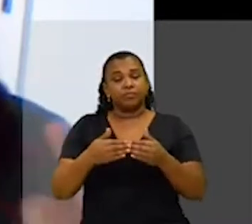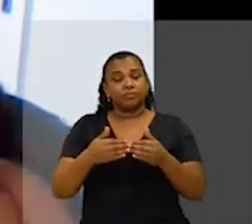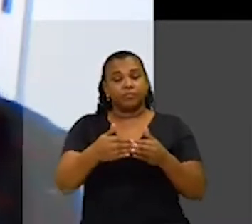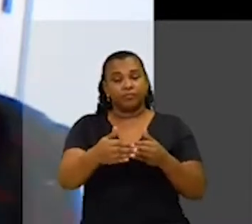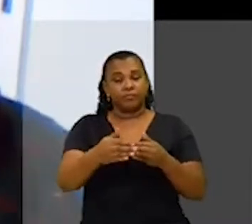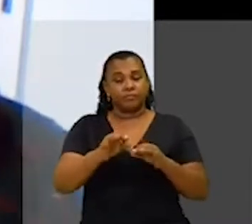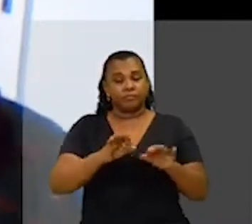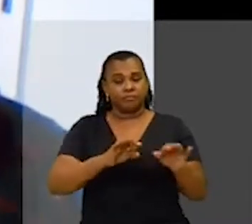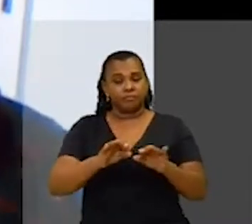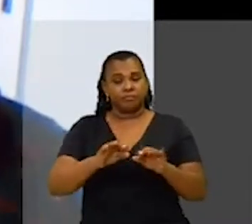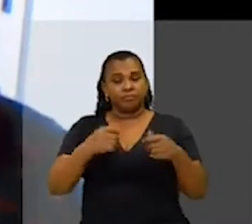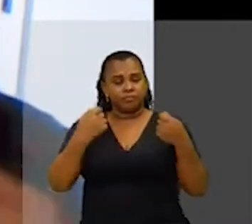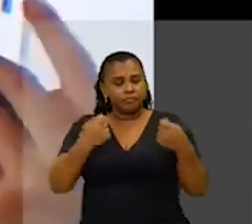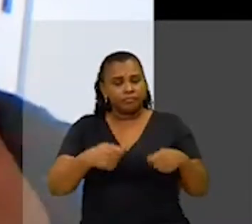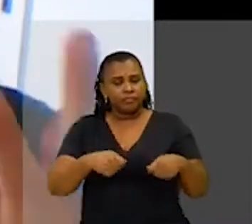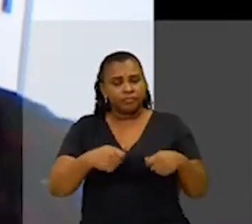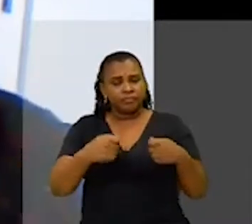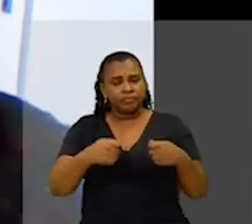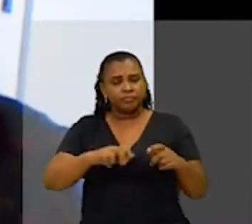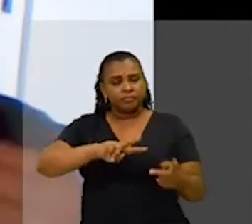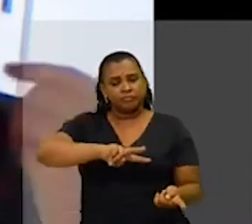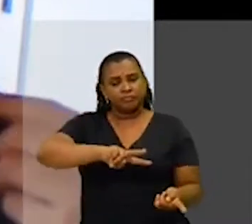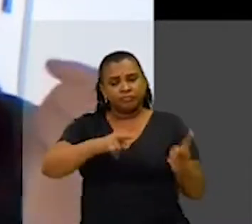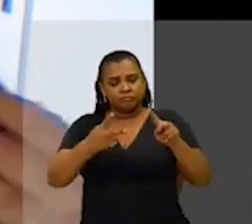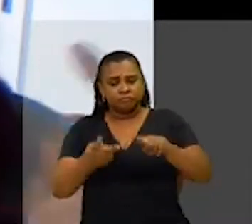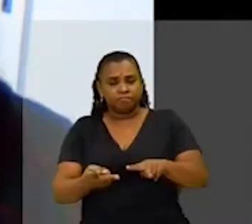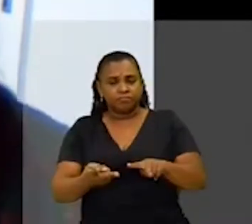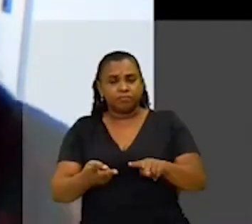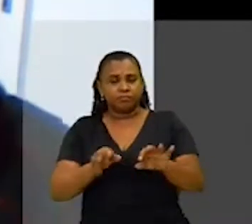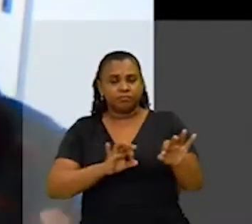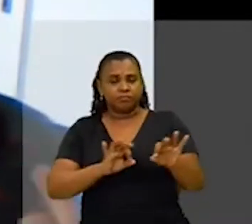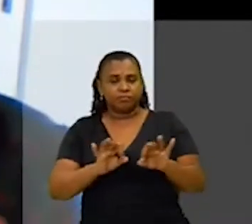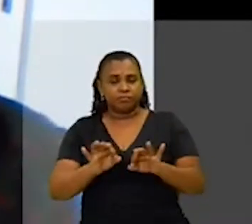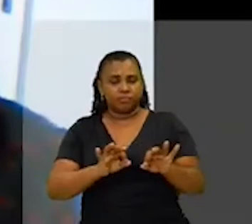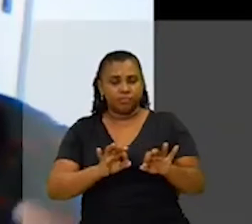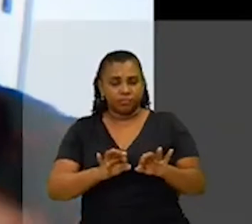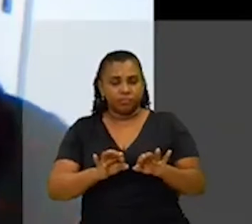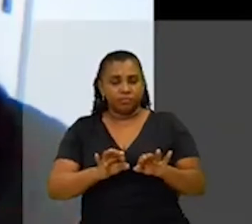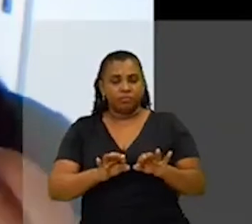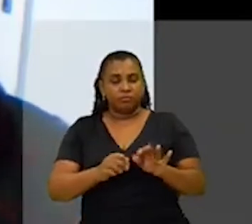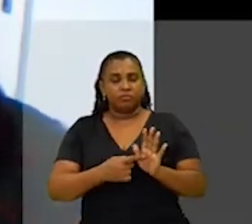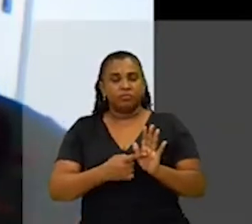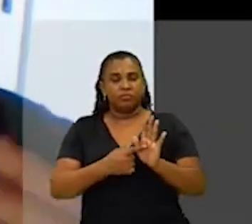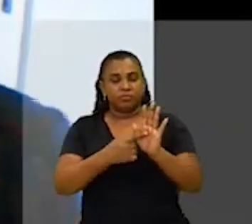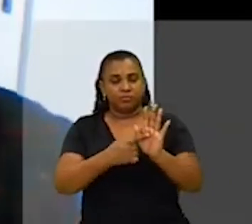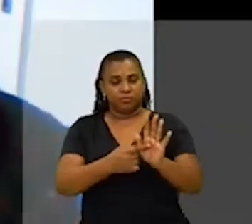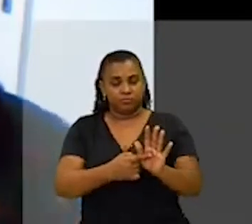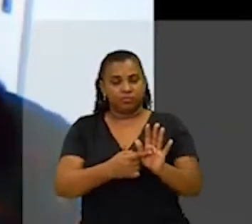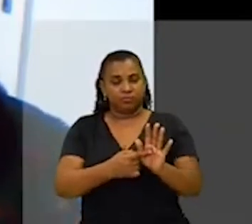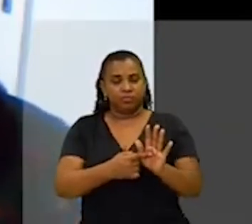os os arranjos os arranjos de indicação de candidaturas atualmente em prática pelas